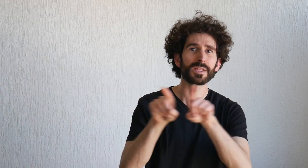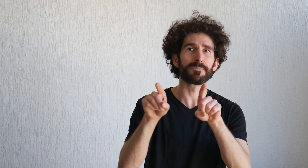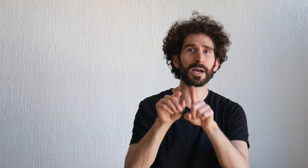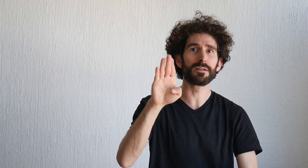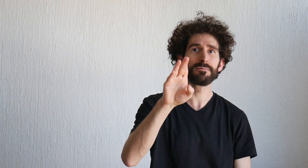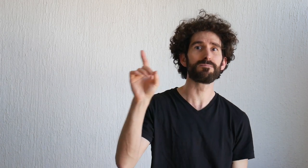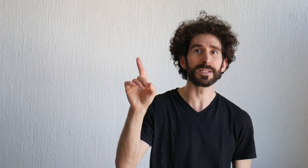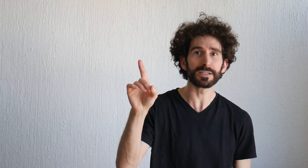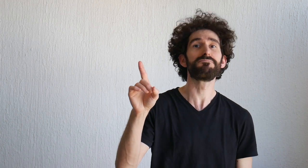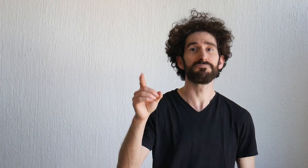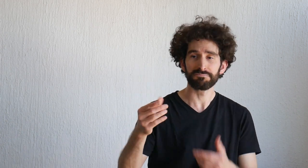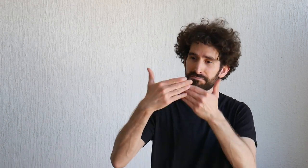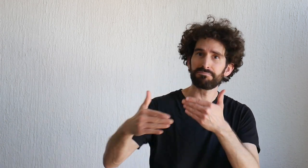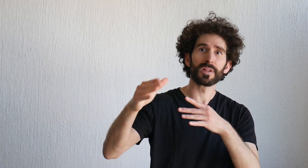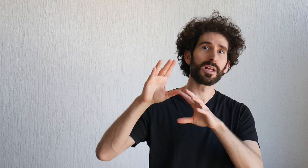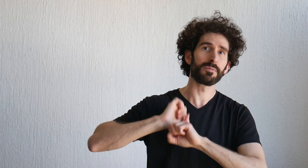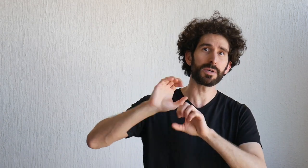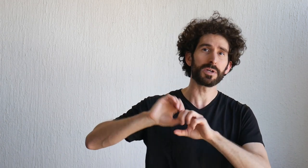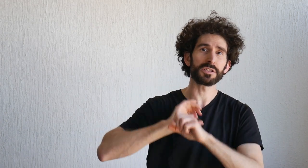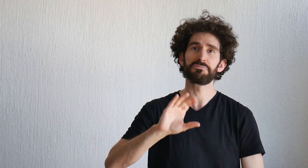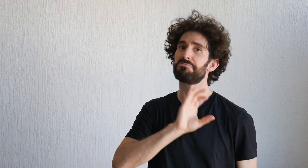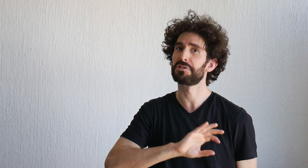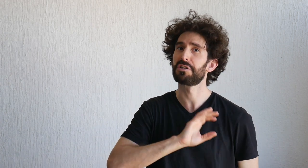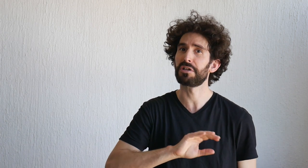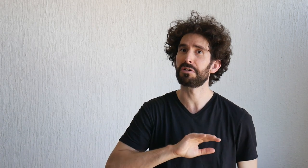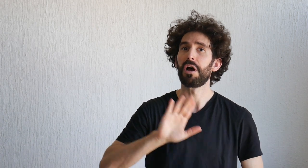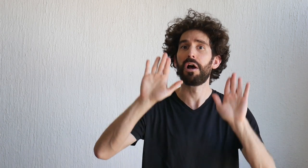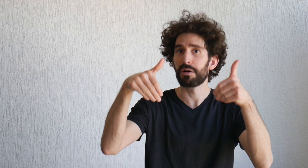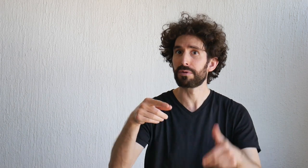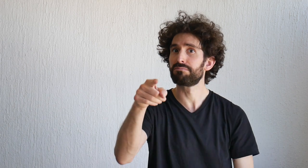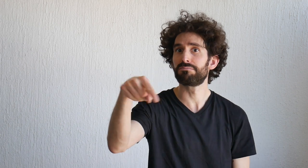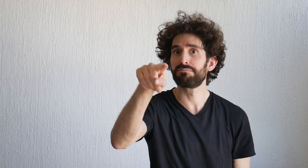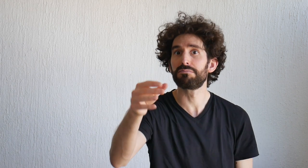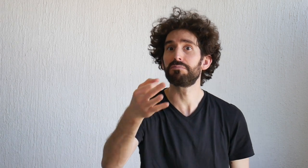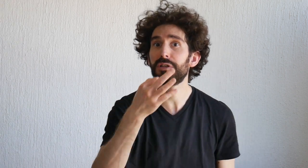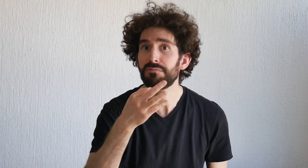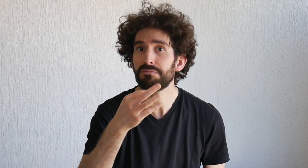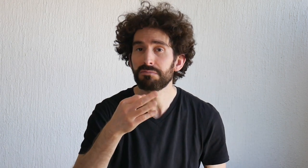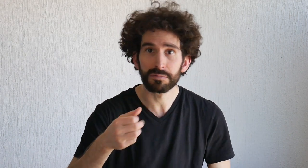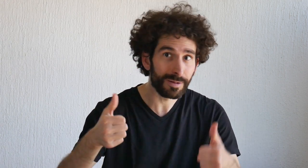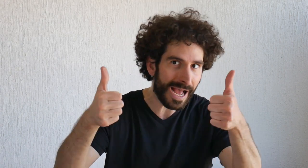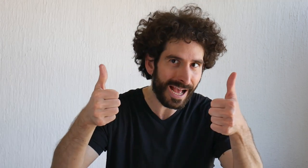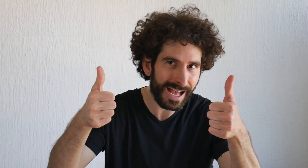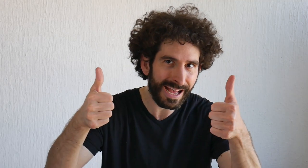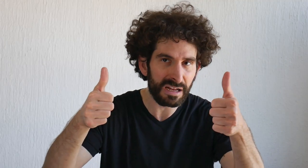Comme dans les BD. J'expérimenterais dans les vidéos à venir. Ensuite, tu me diras si c'est bien,